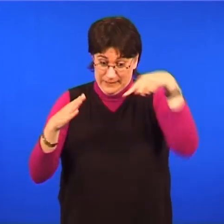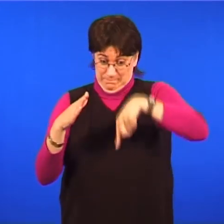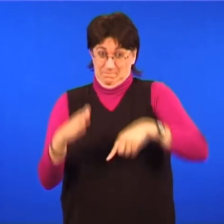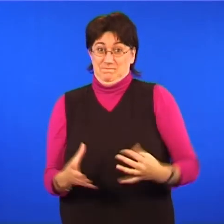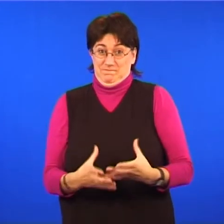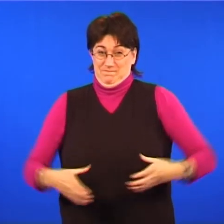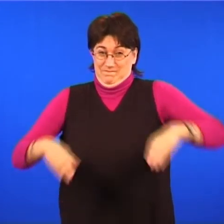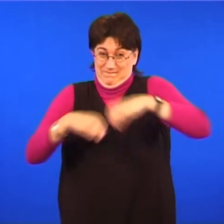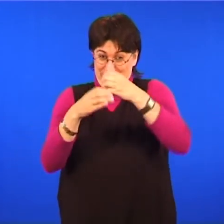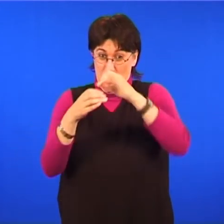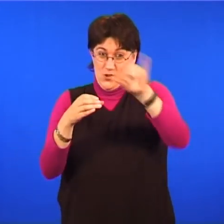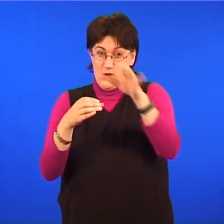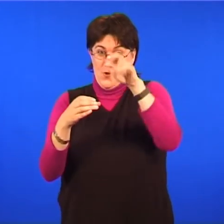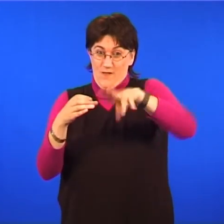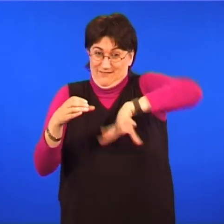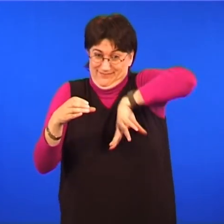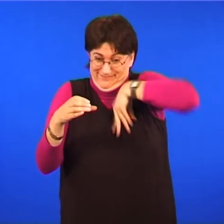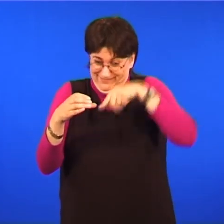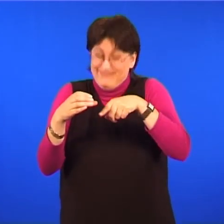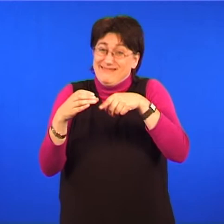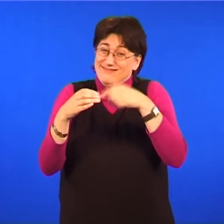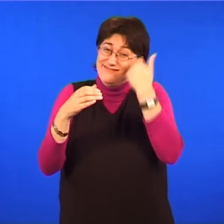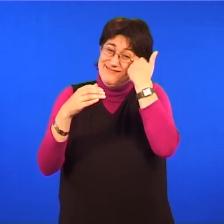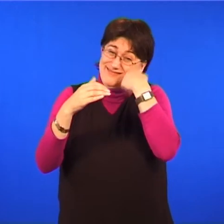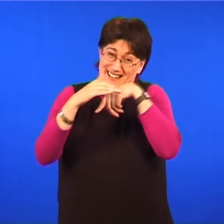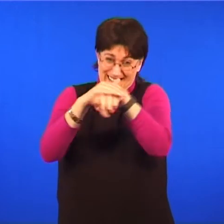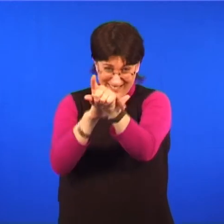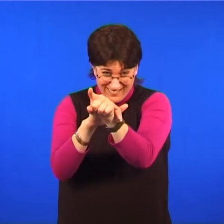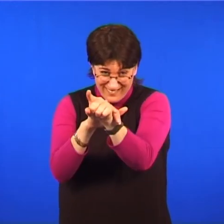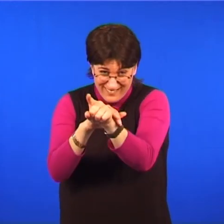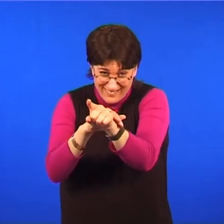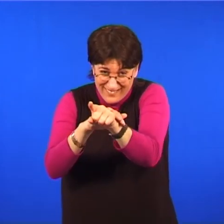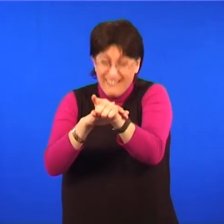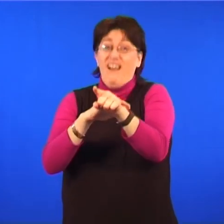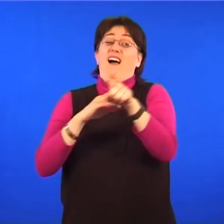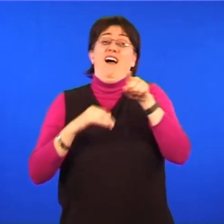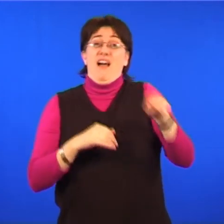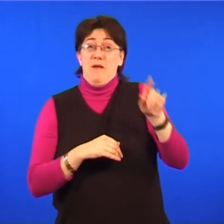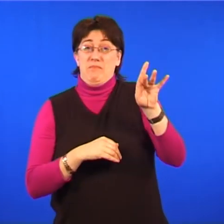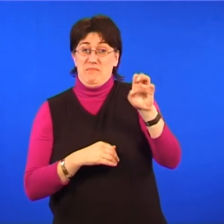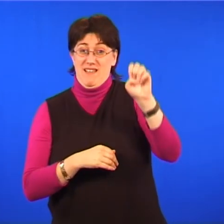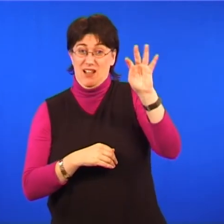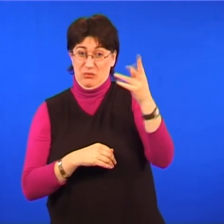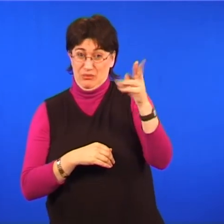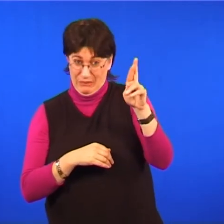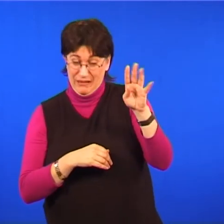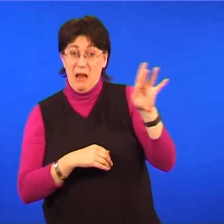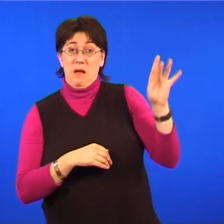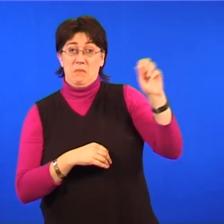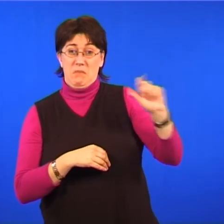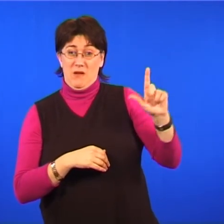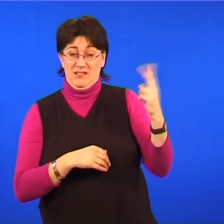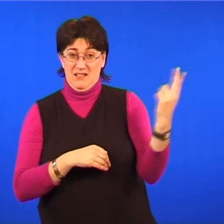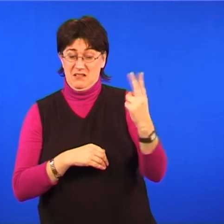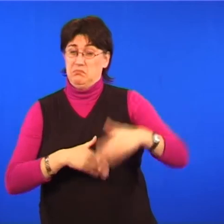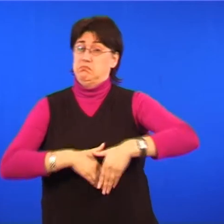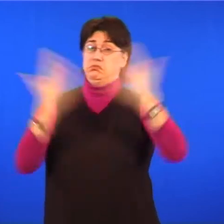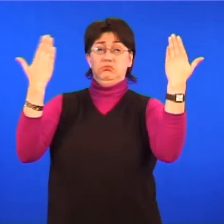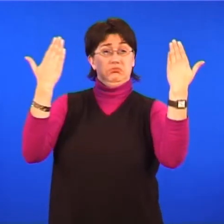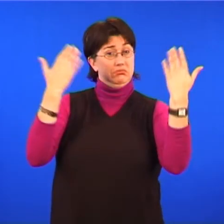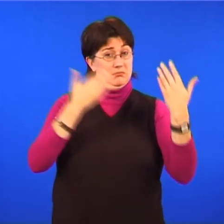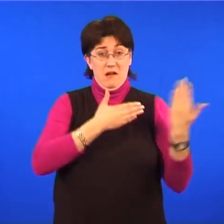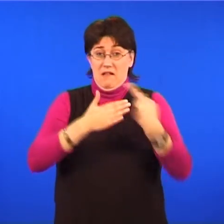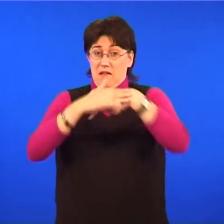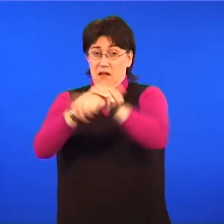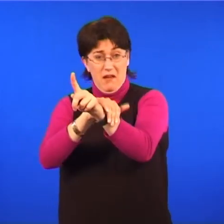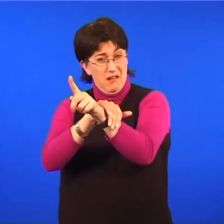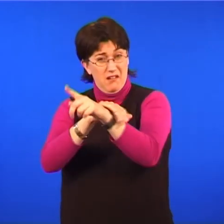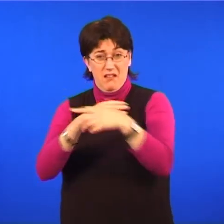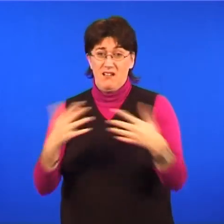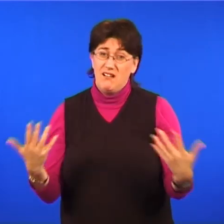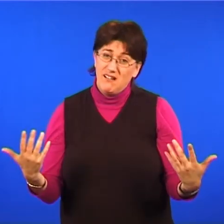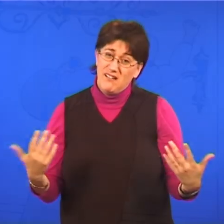„Ég vona þér lofið honum Jóni mínum inn þótt Pétur og hann Páll vilji eigi lofa það.“